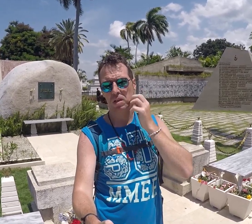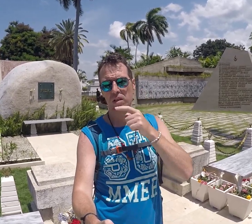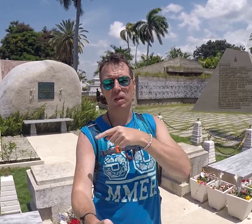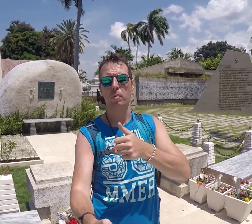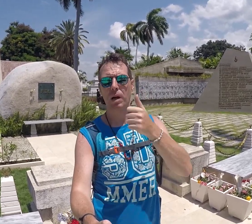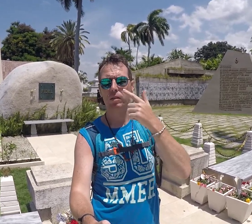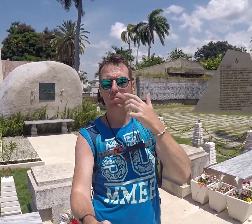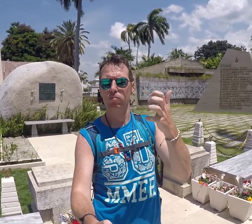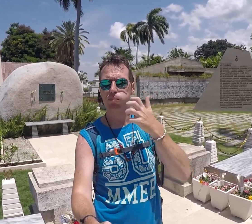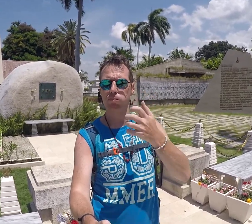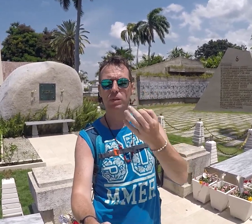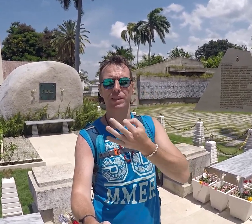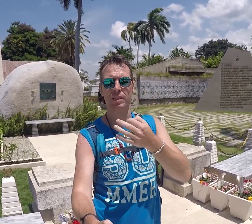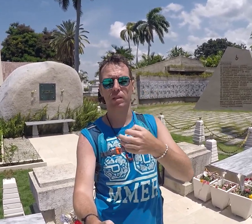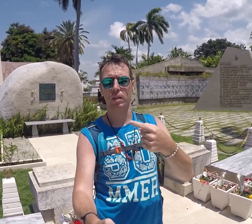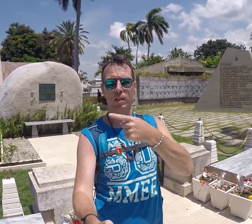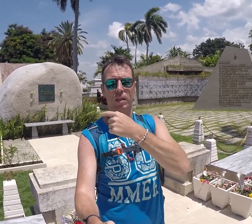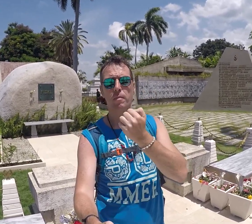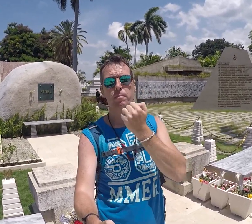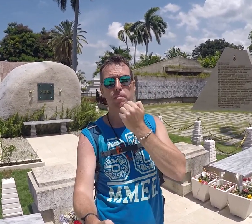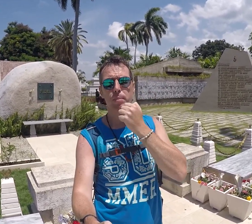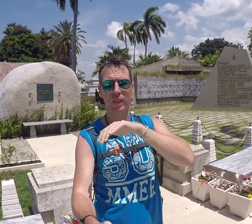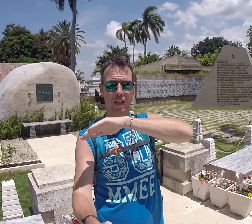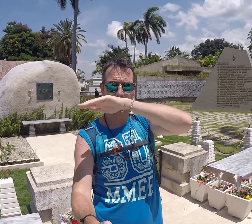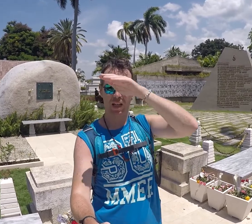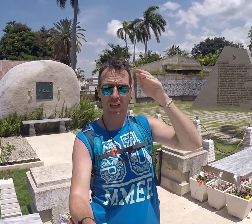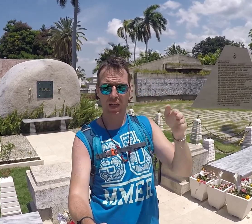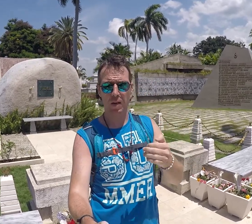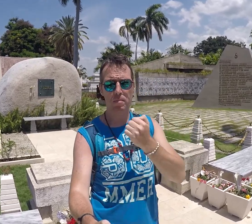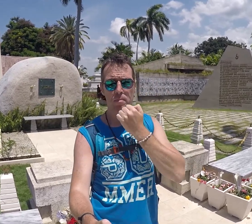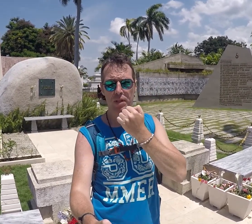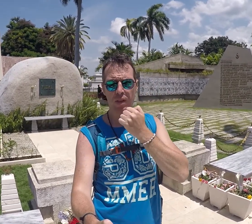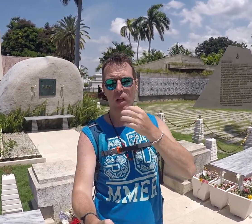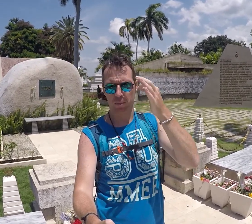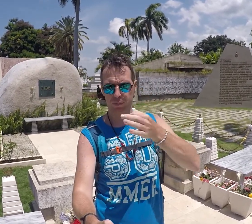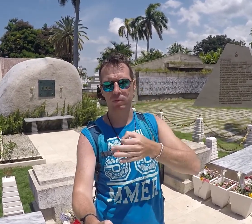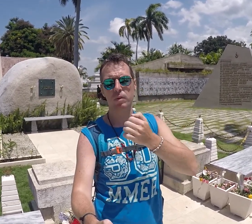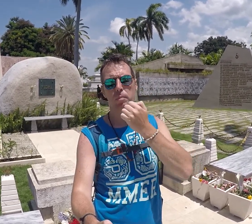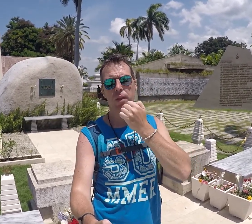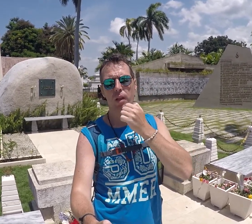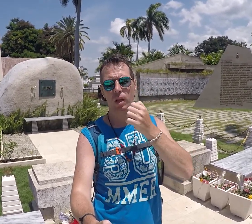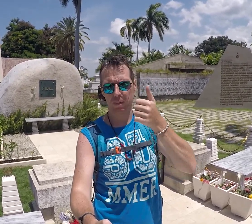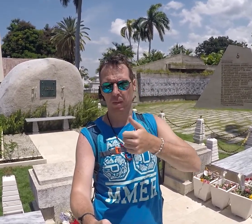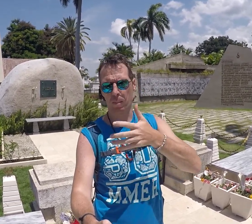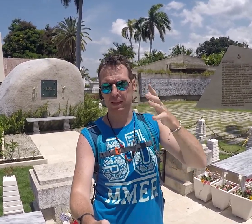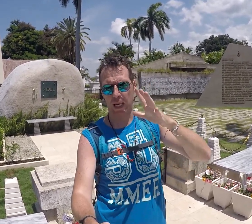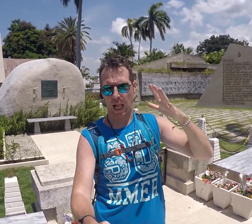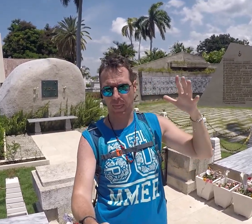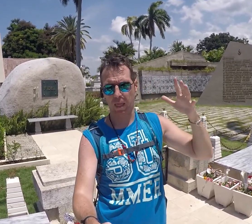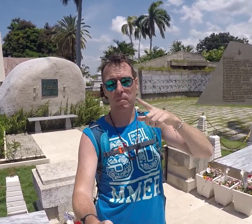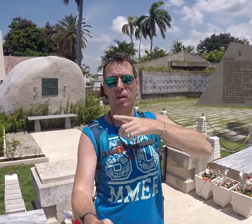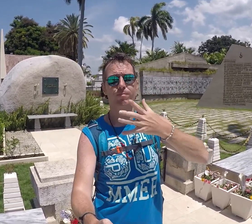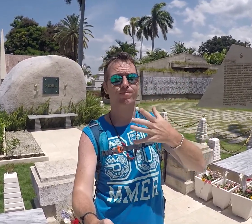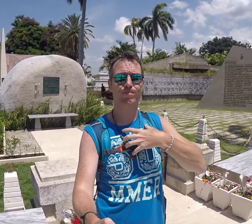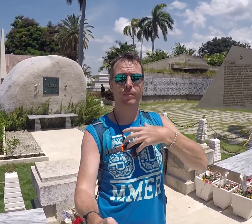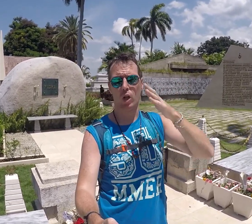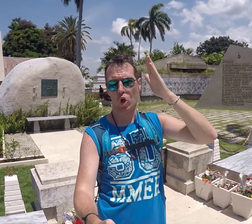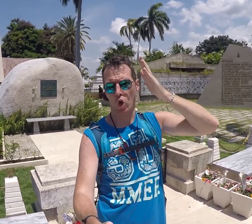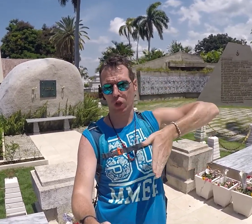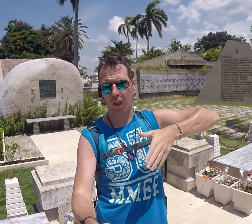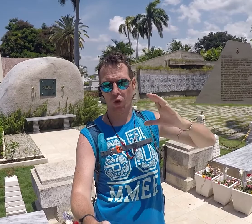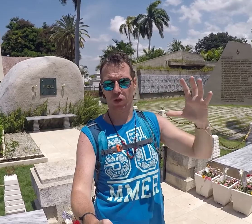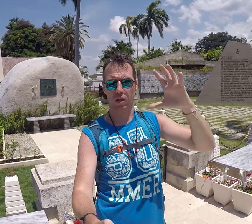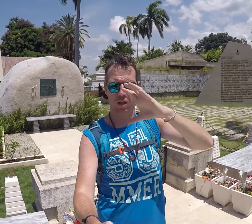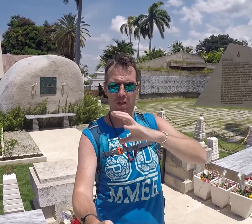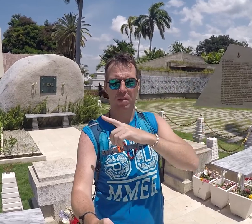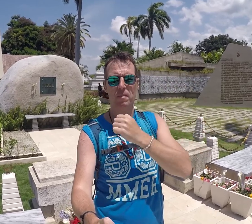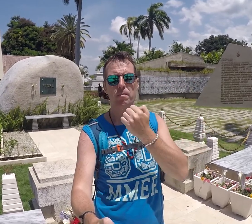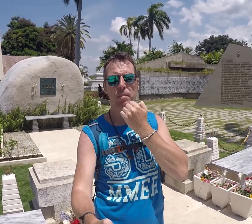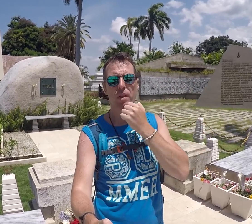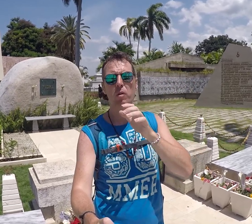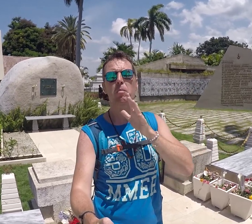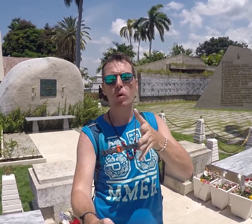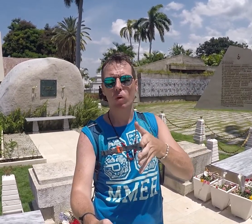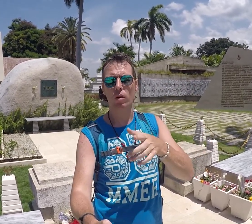La más peculiar es aquella piedra que originalmente era más grande y tuvieron que cortarla para traerla aquí